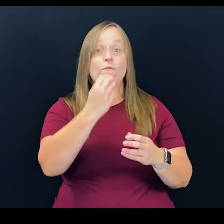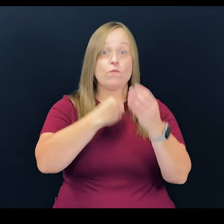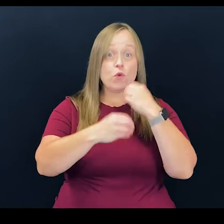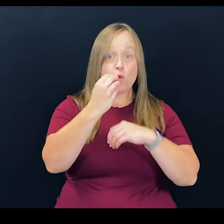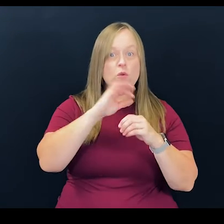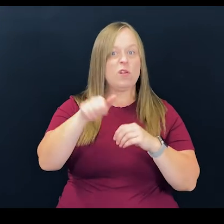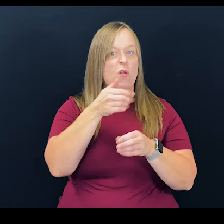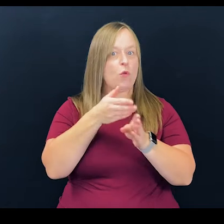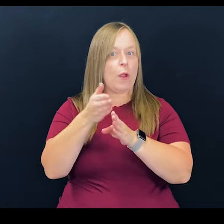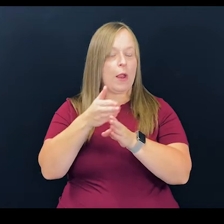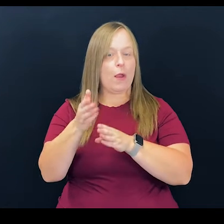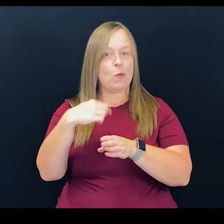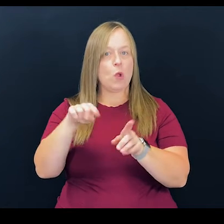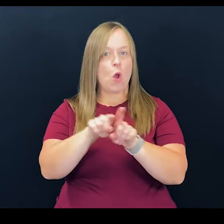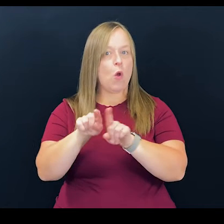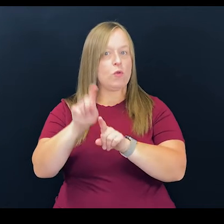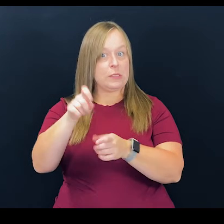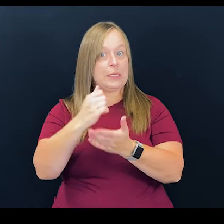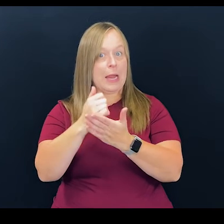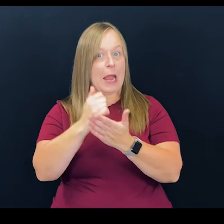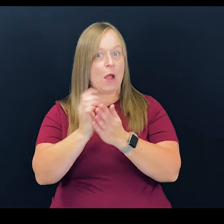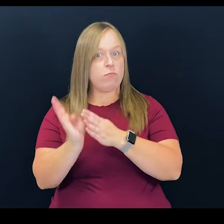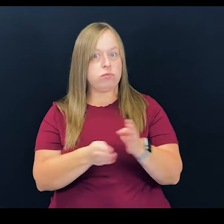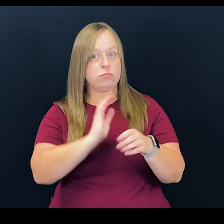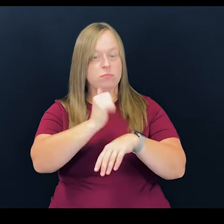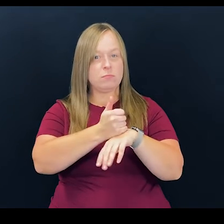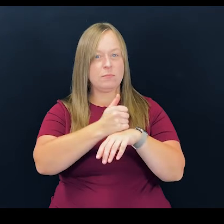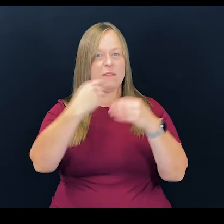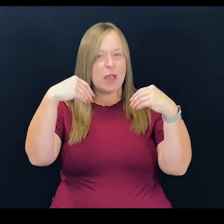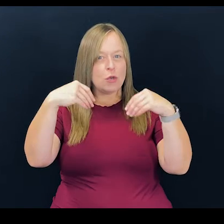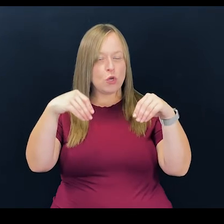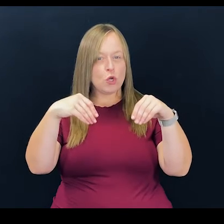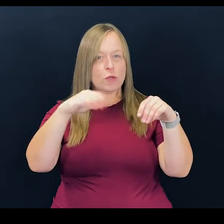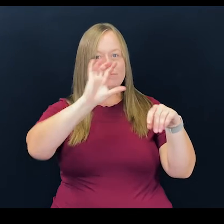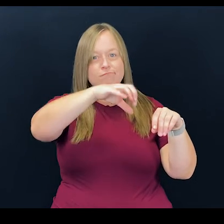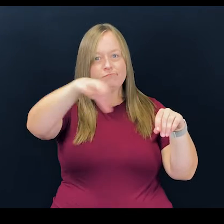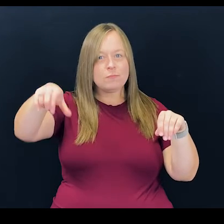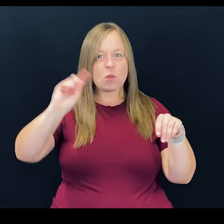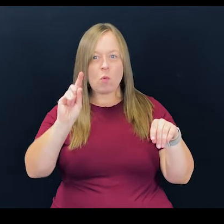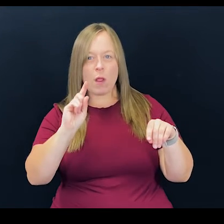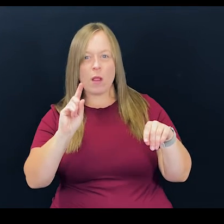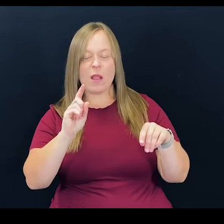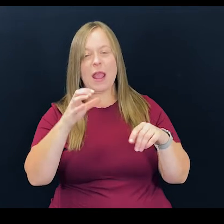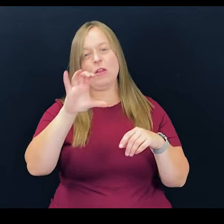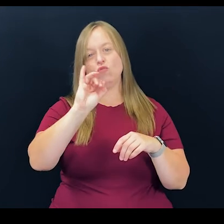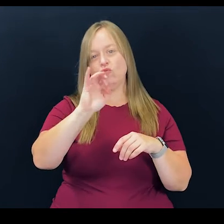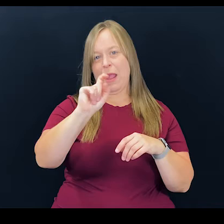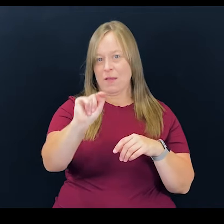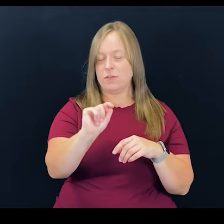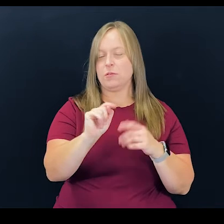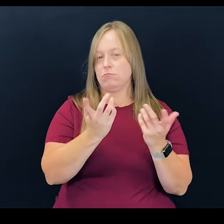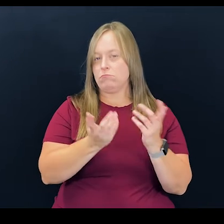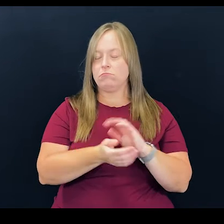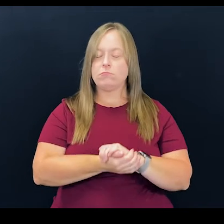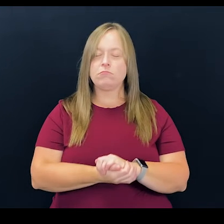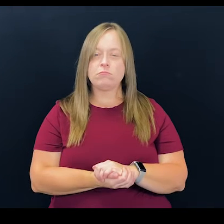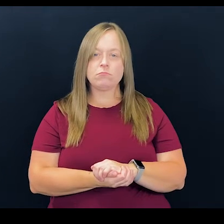La comida es otra área también que a veces estamos ayuda, organizando a los vendedores de comida. Los vendedores de artesanía también.